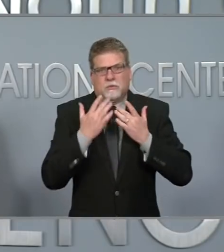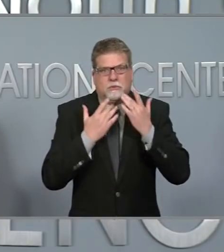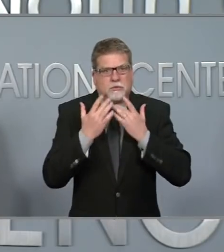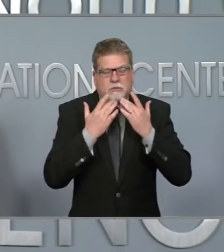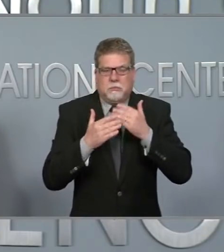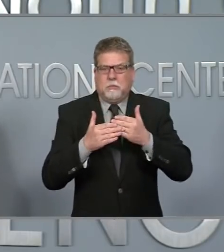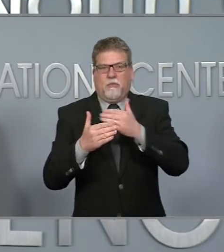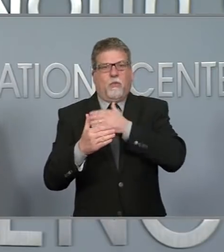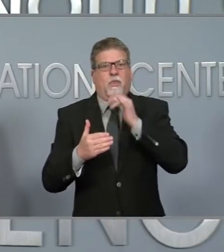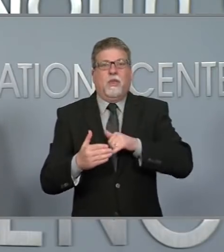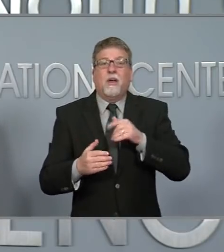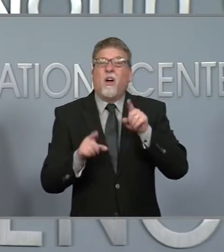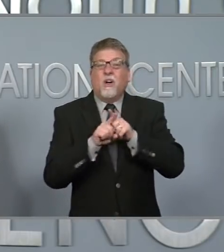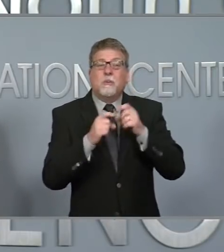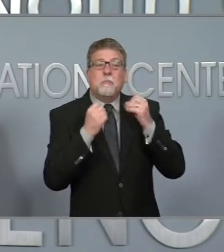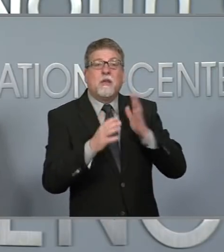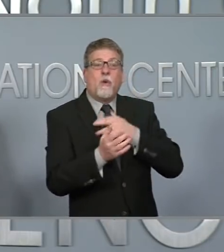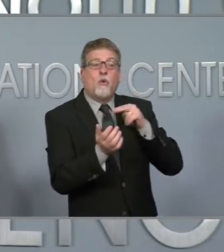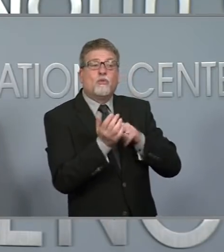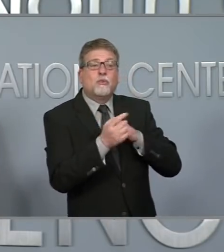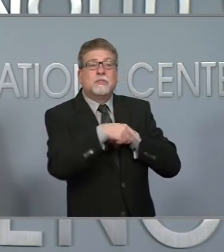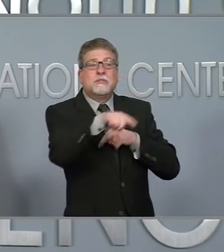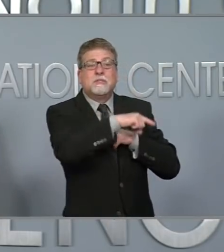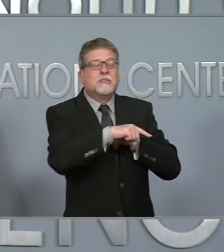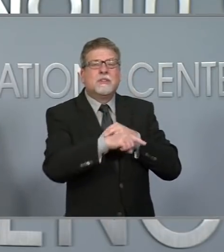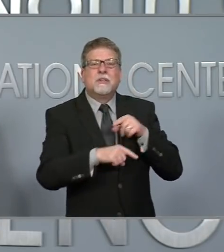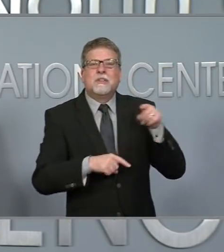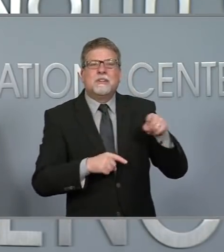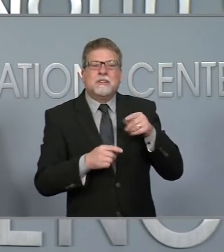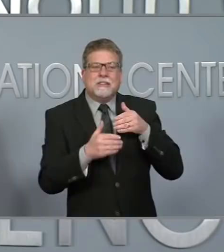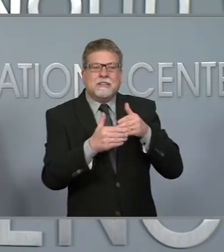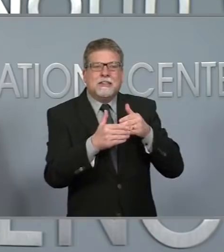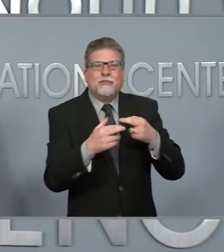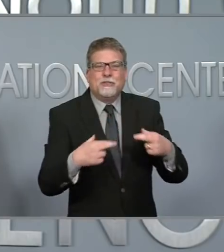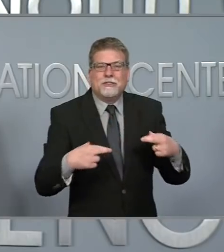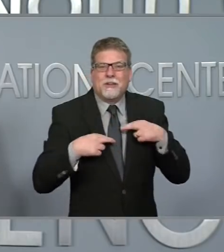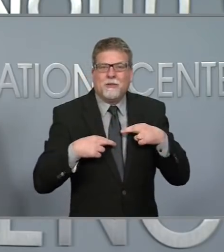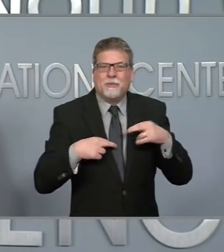para darles la oficina la todo el apoyo y la flexibilidad que